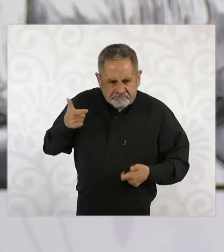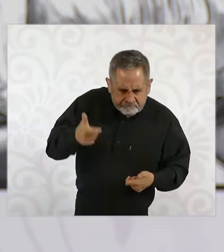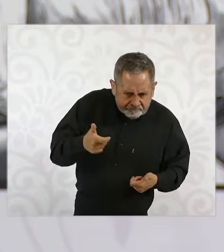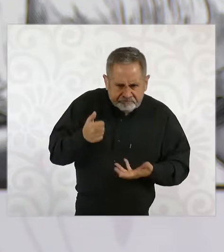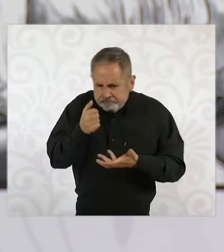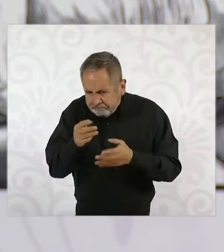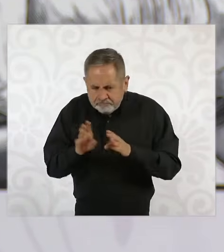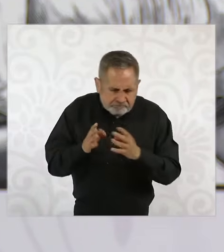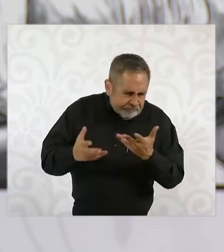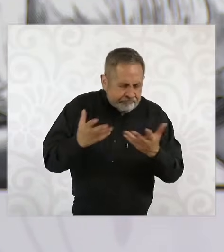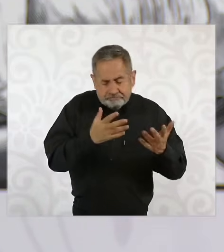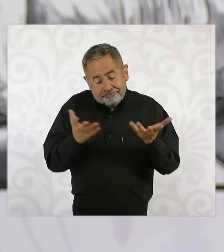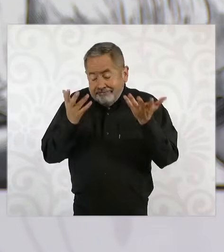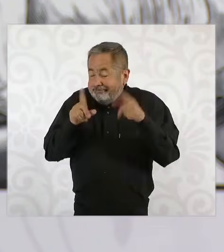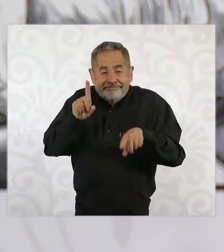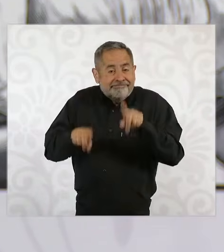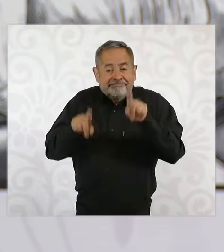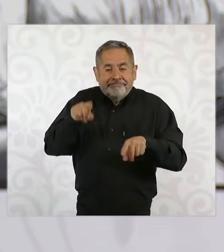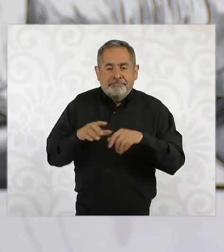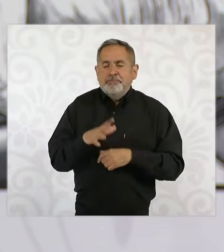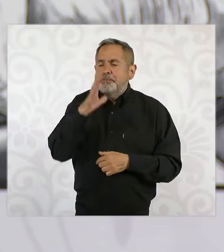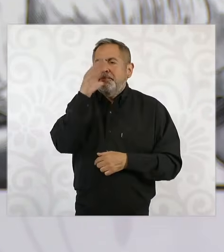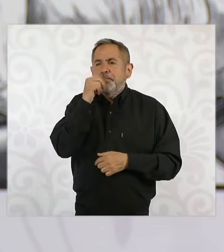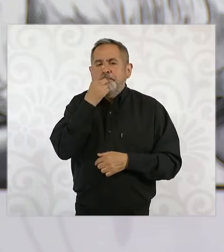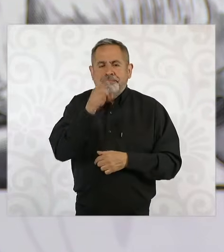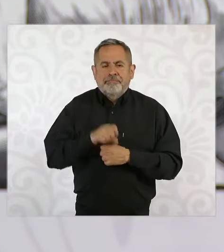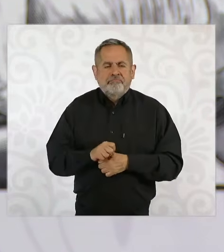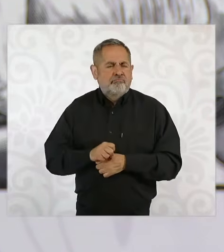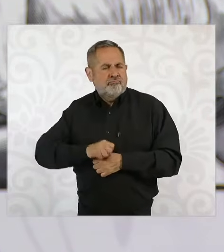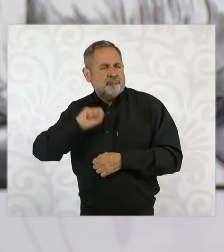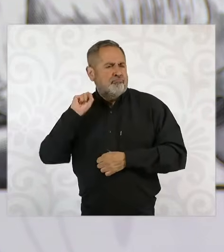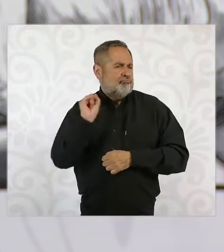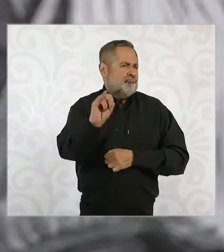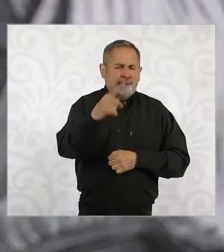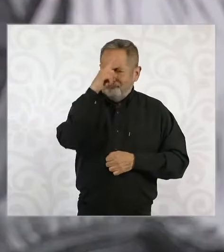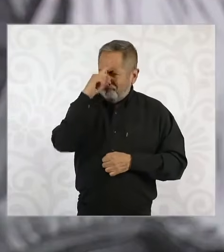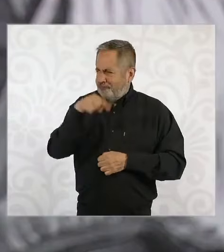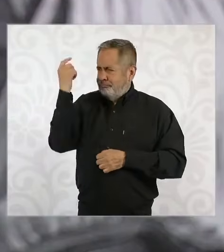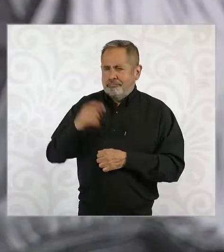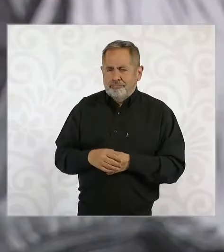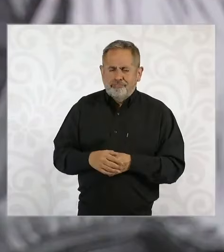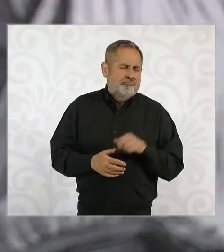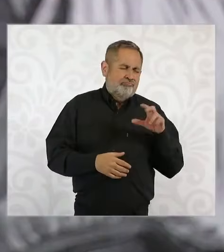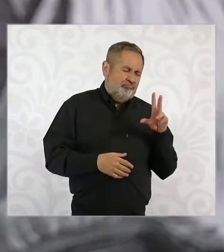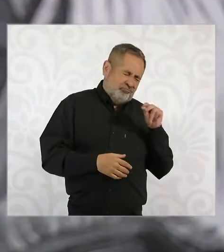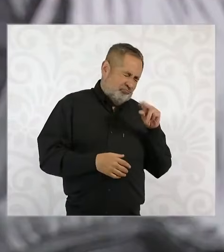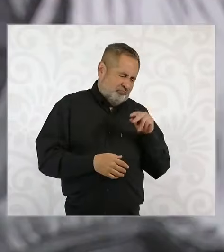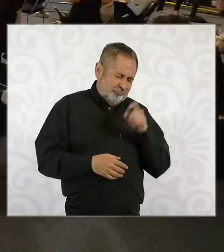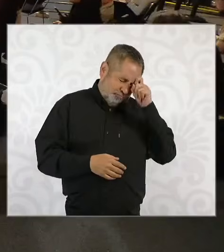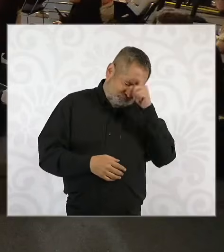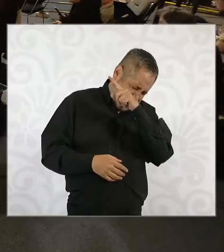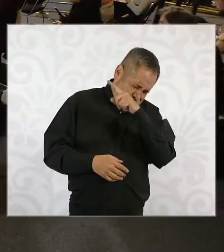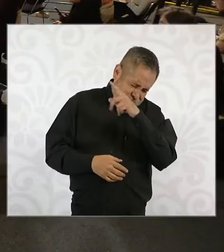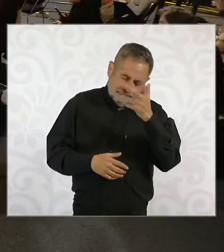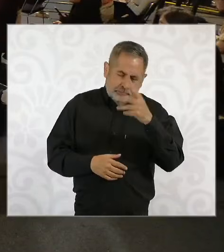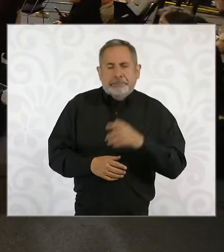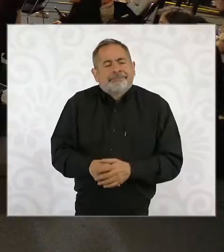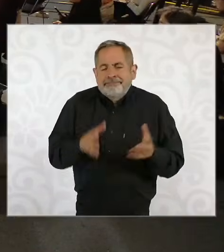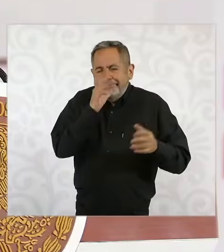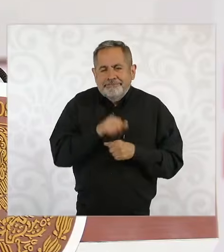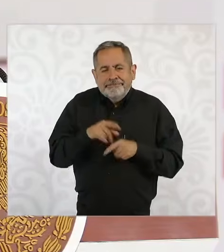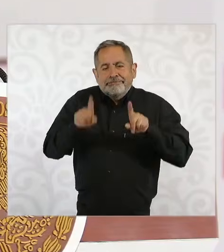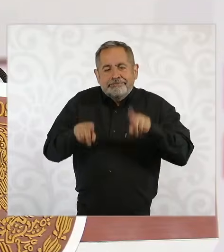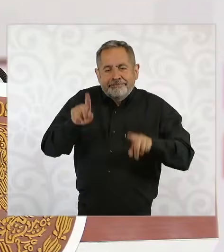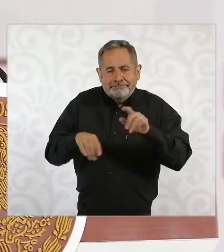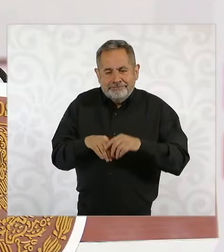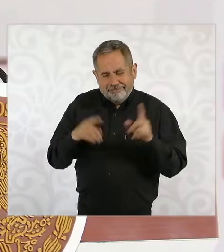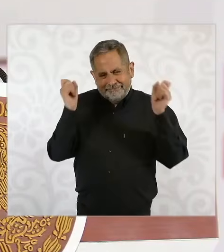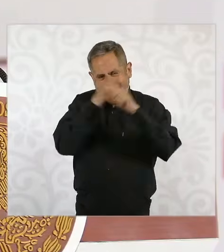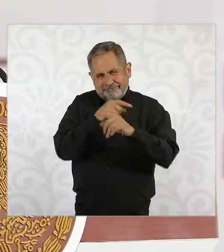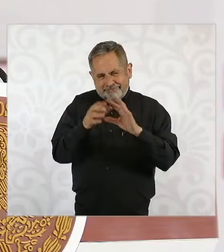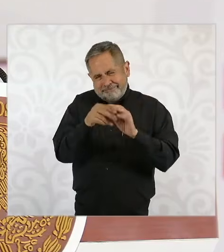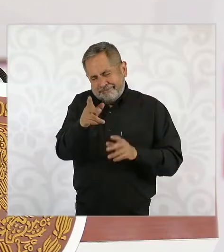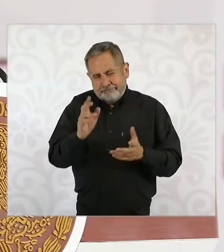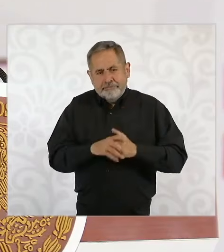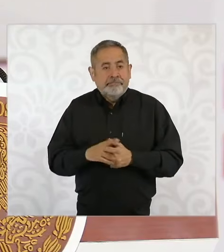entonces no puedo ser demagógica y contestar sí o no. No, eso es un poco más complejo. La política